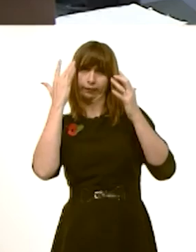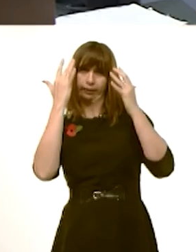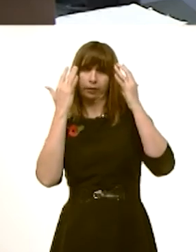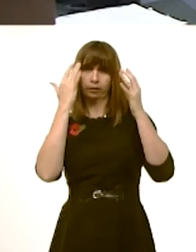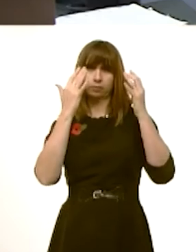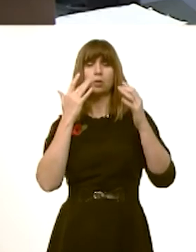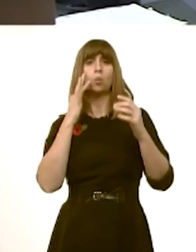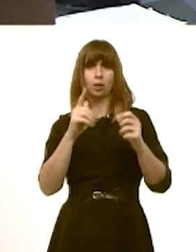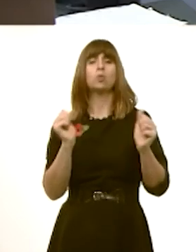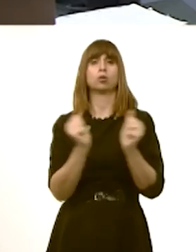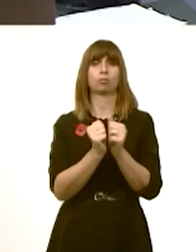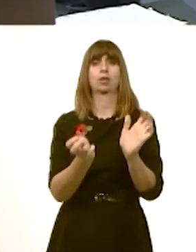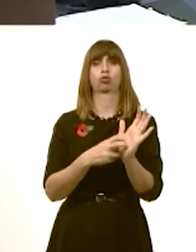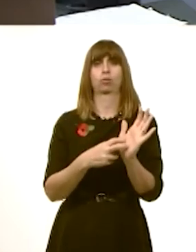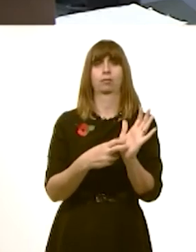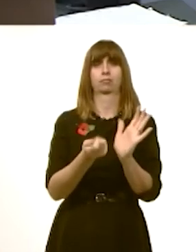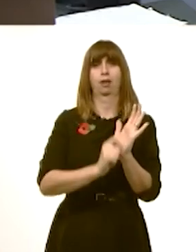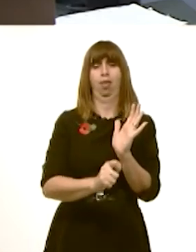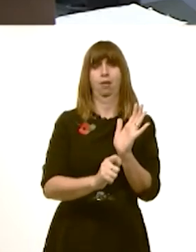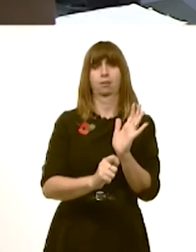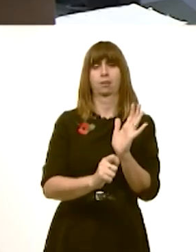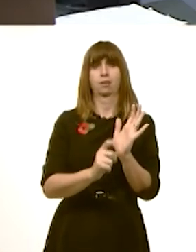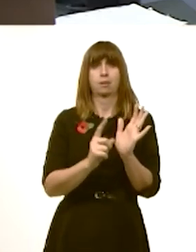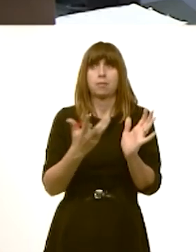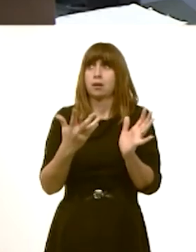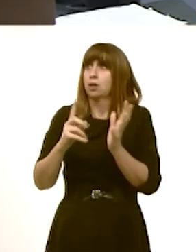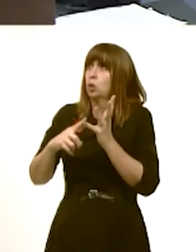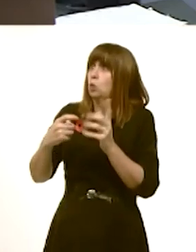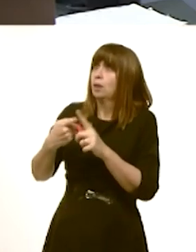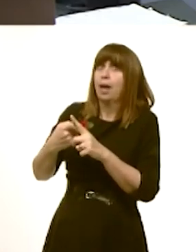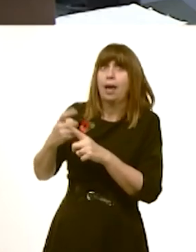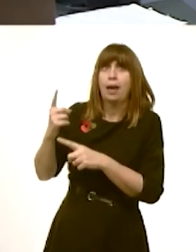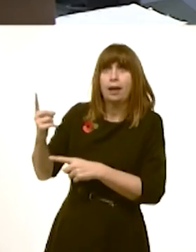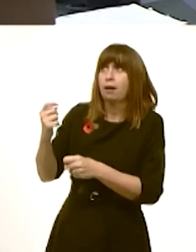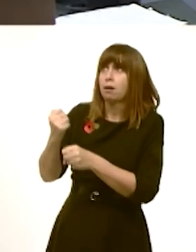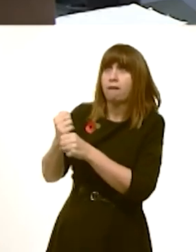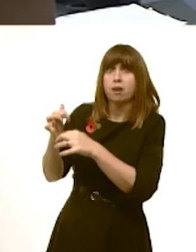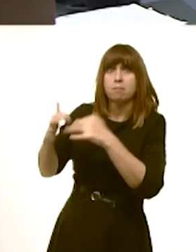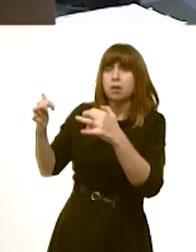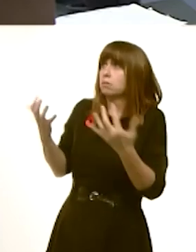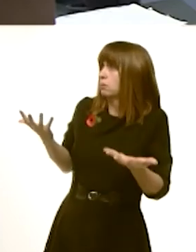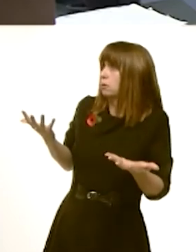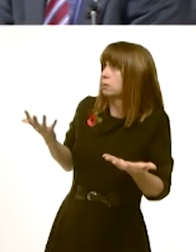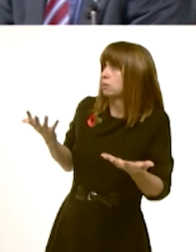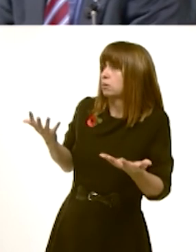Faint o ddur, er enghraifft, oír Deyrnas Unedig syín cael ei ddefnyddio gan yr adran amddiffyn? Nid ydym yn gwybod hynny.